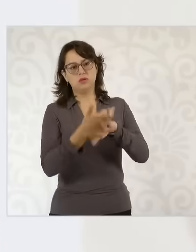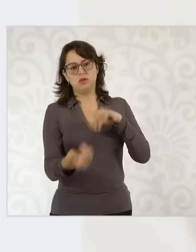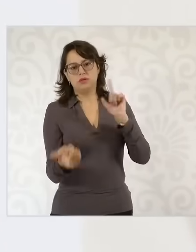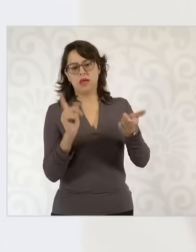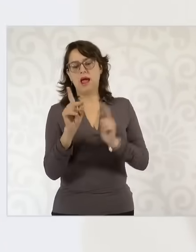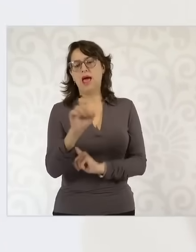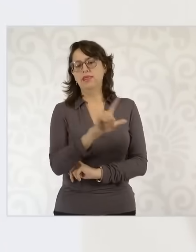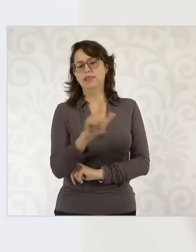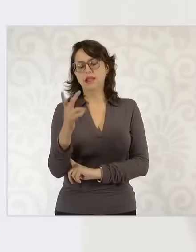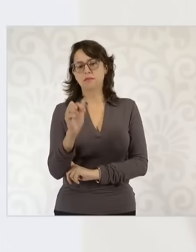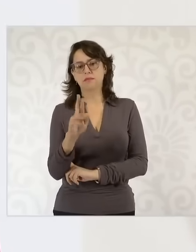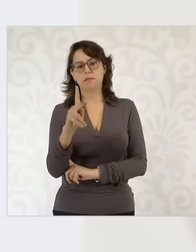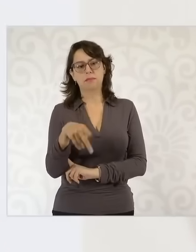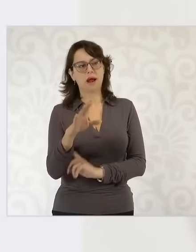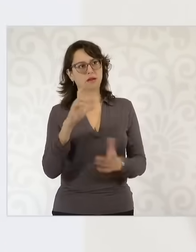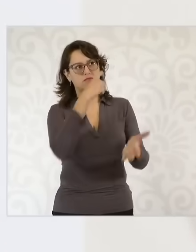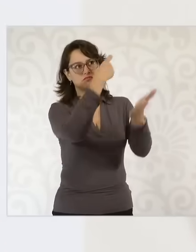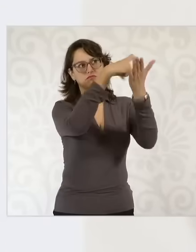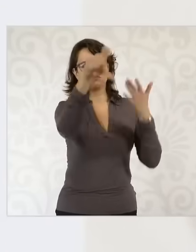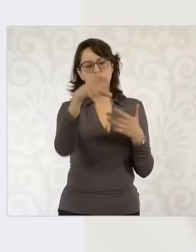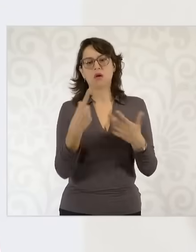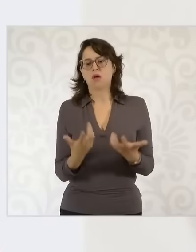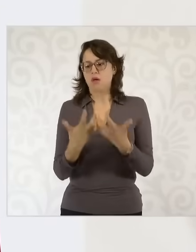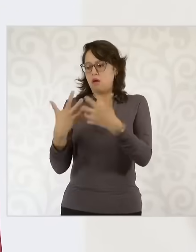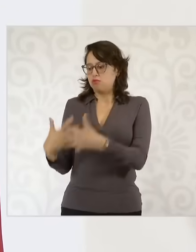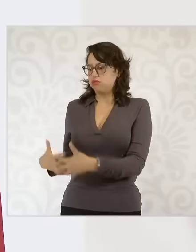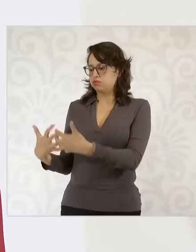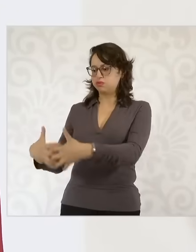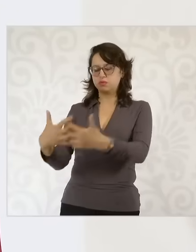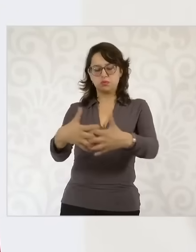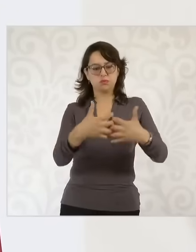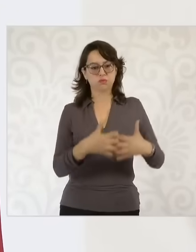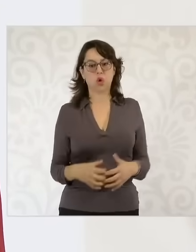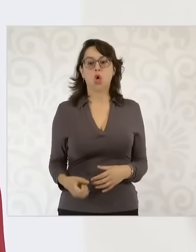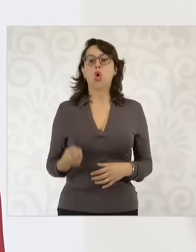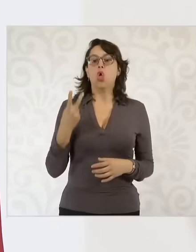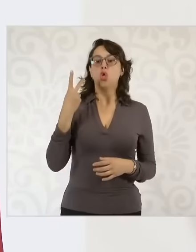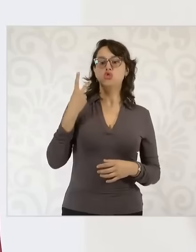nacional de refinación y el inicio el inicio de la construcción de dos plantas coquizadoras en Tules,